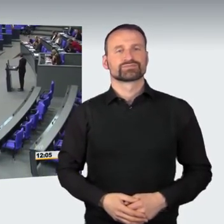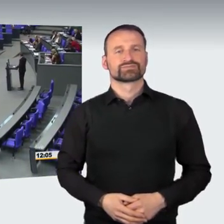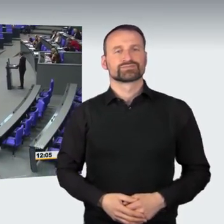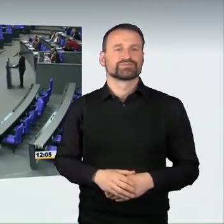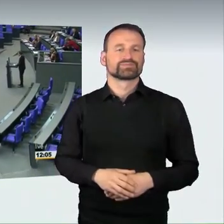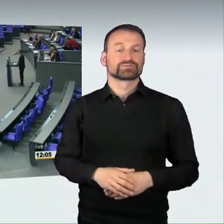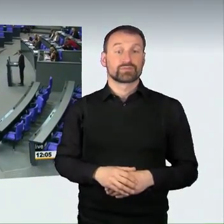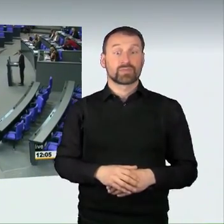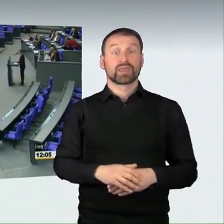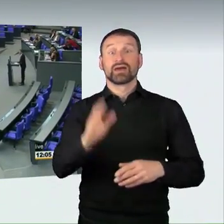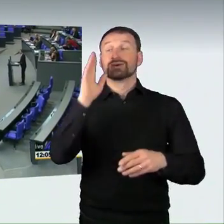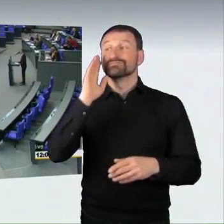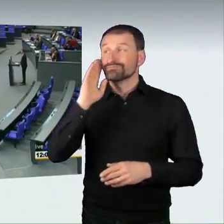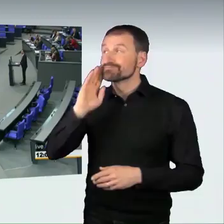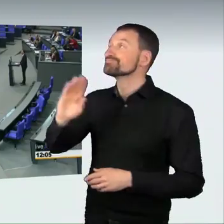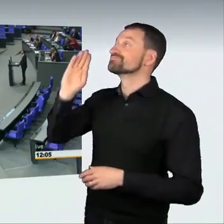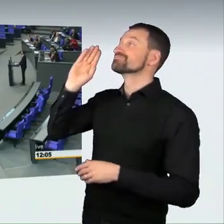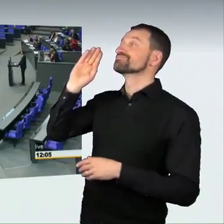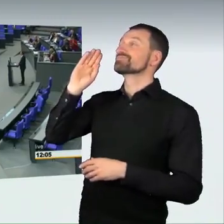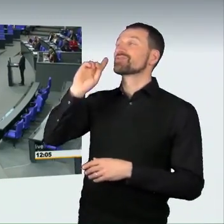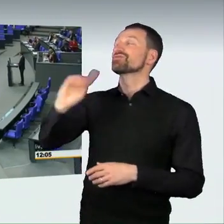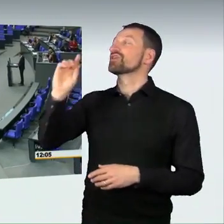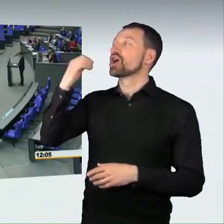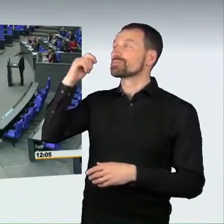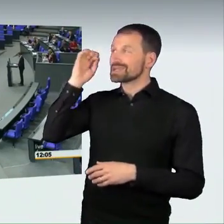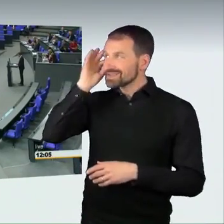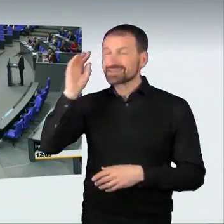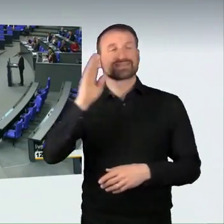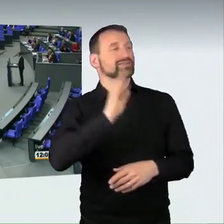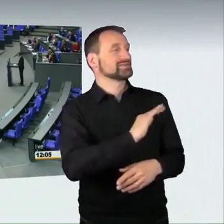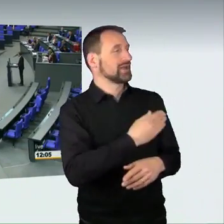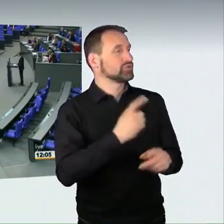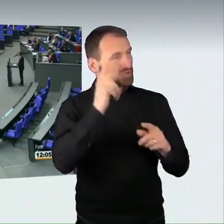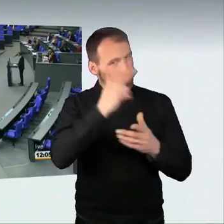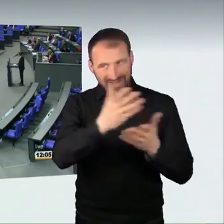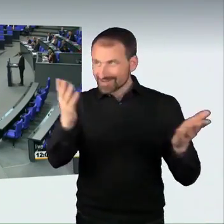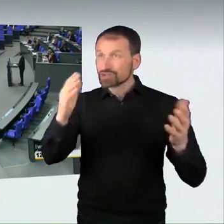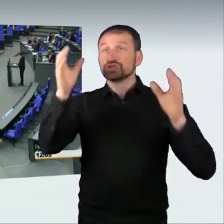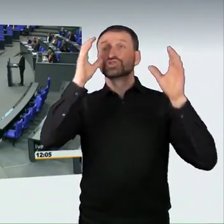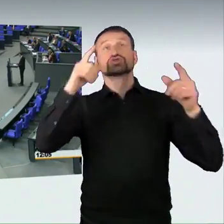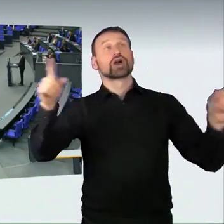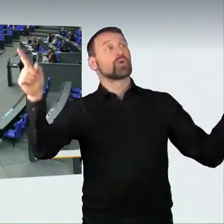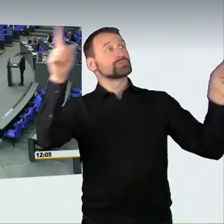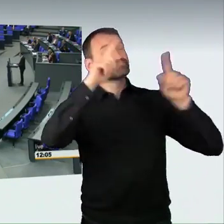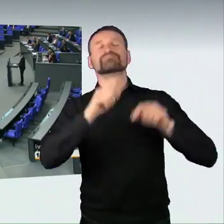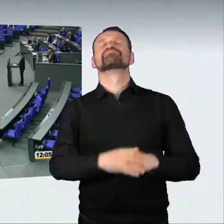(Sprecherwechsel): Frau Präsidentin! Meine sehr verehrten Damen und Herren! Liebe Zuschauer auf den Rängen! Ich glaube, im Ziel sind wir uns